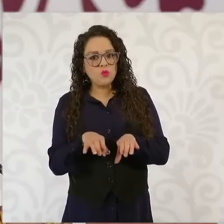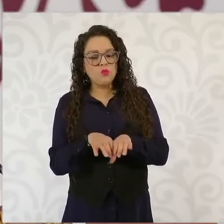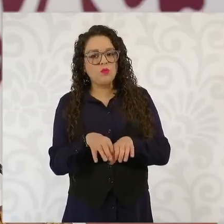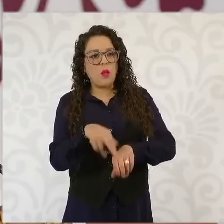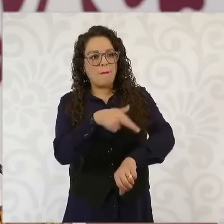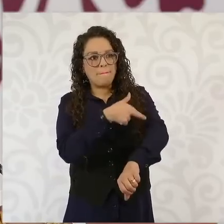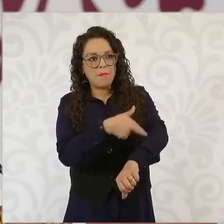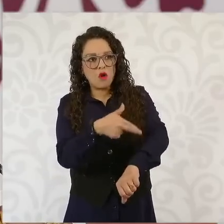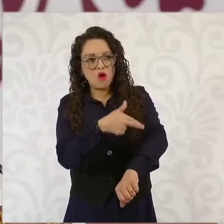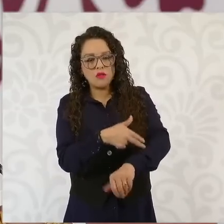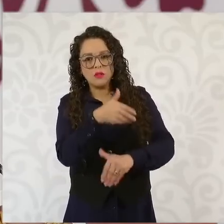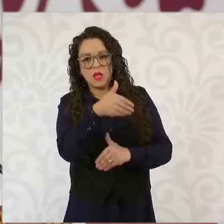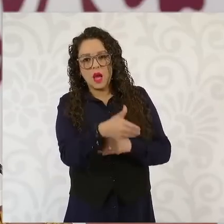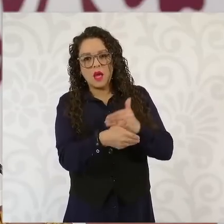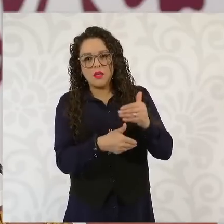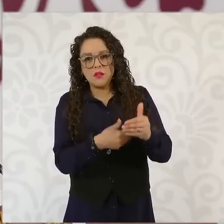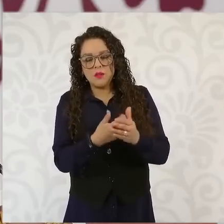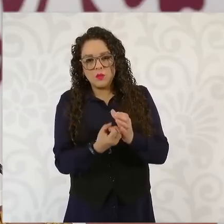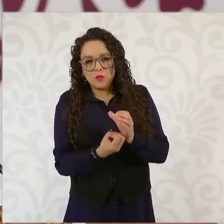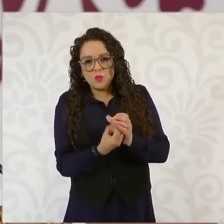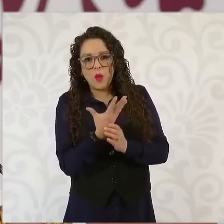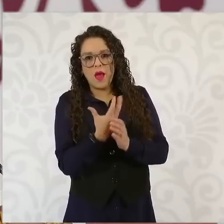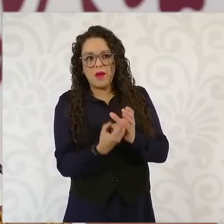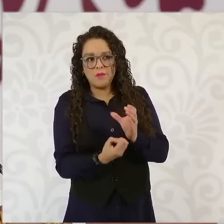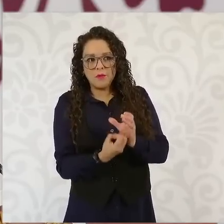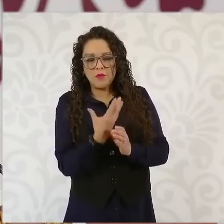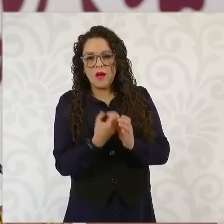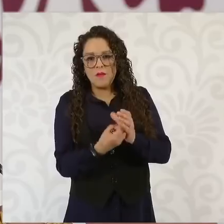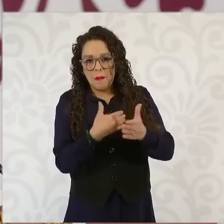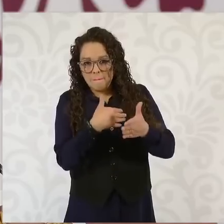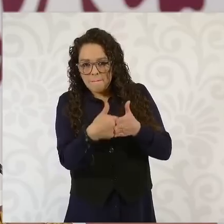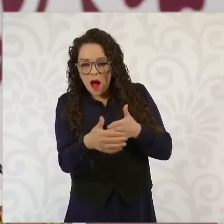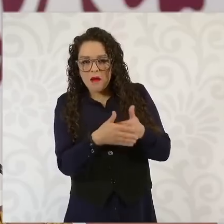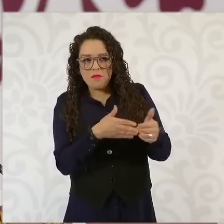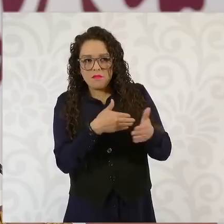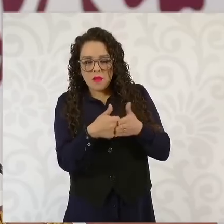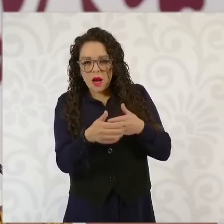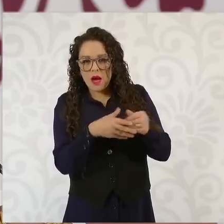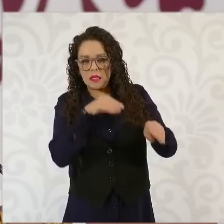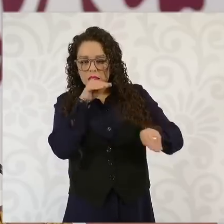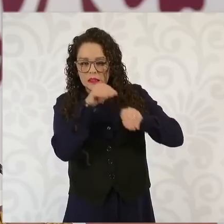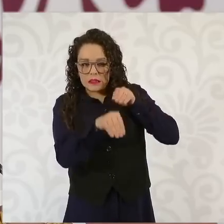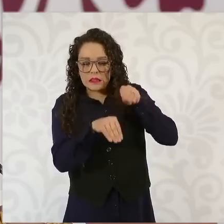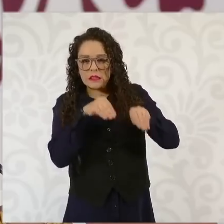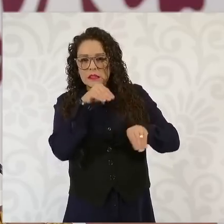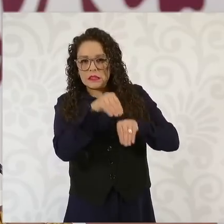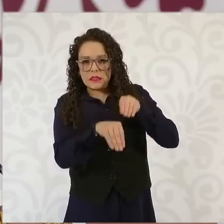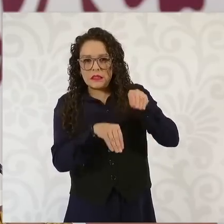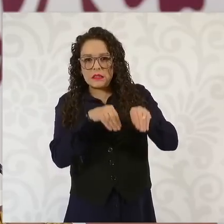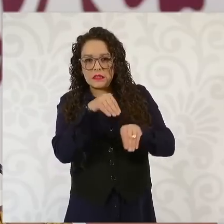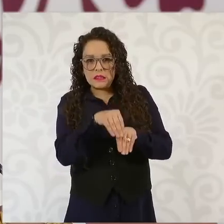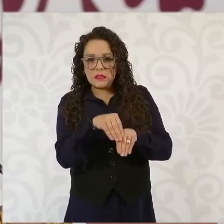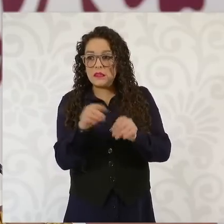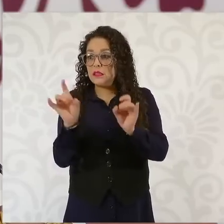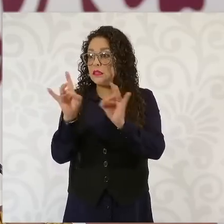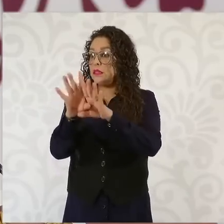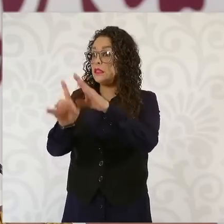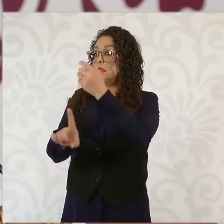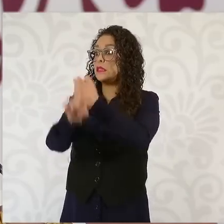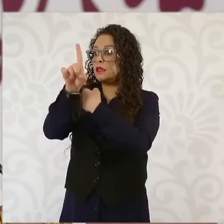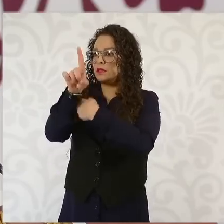permitan ir pues monitoreando y actuando conforme a las circunstancias que pues obviamente provocan